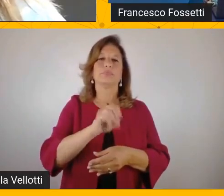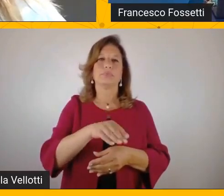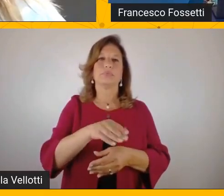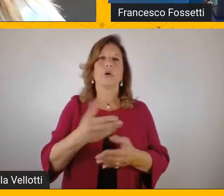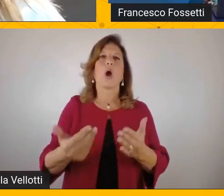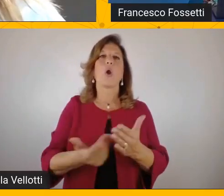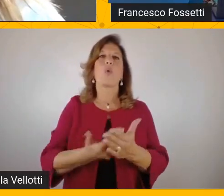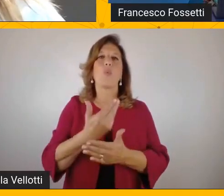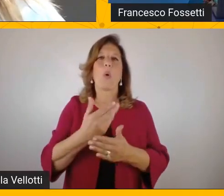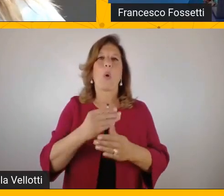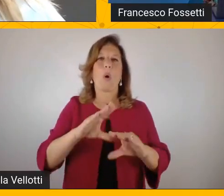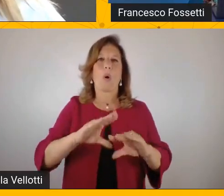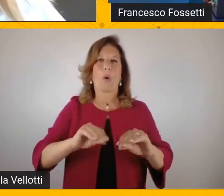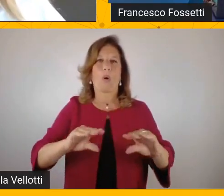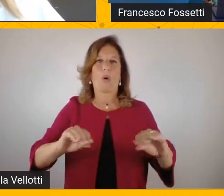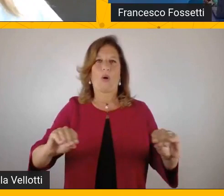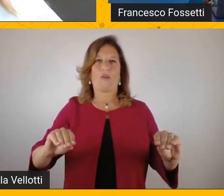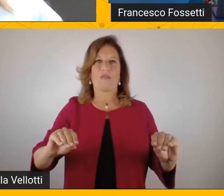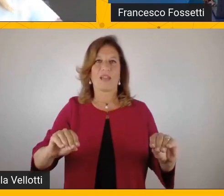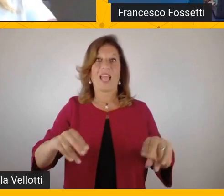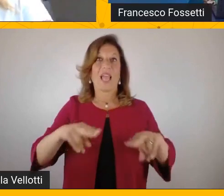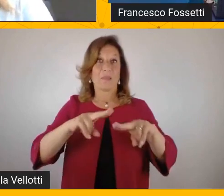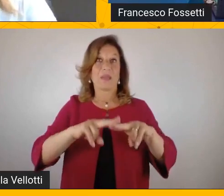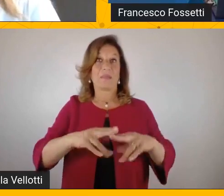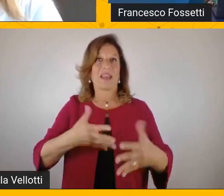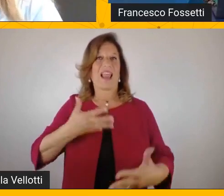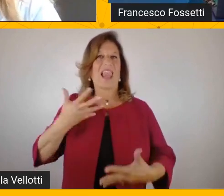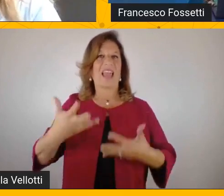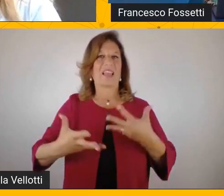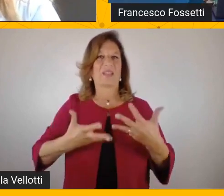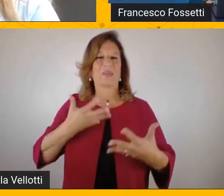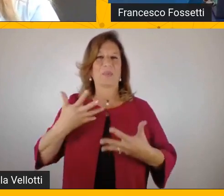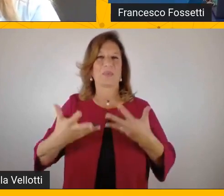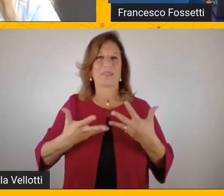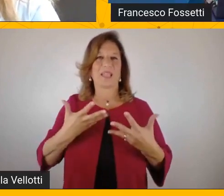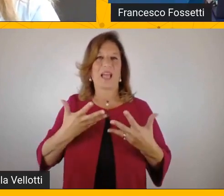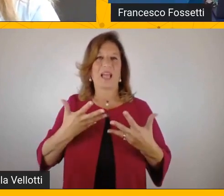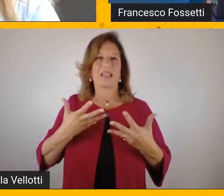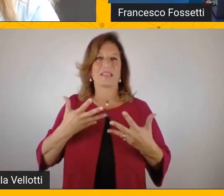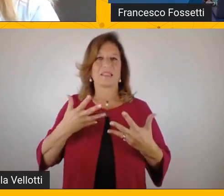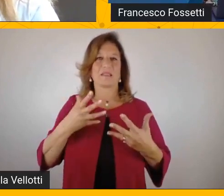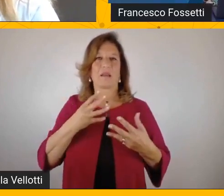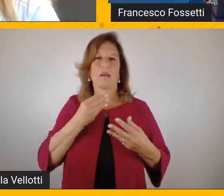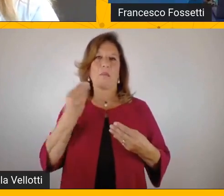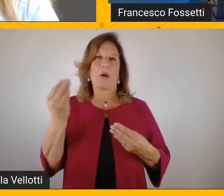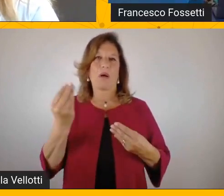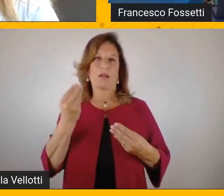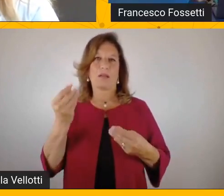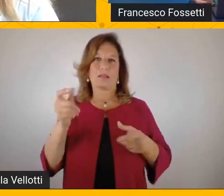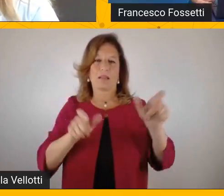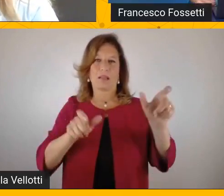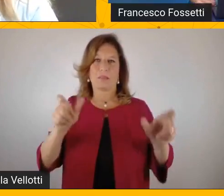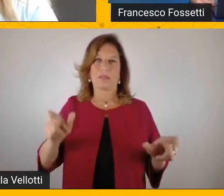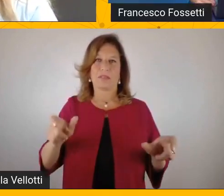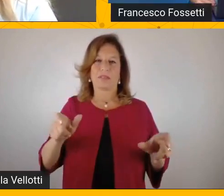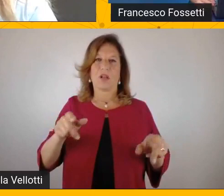rinnovarlo un po' e mantenere appunto l'entusiasmo degli